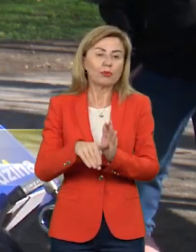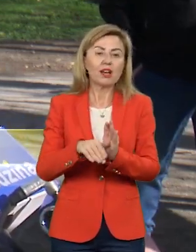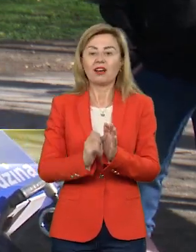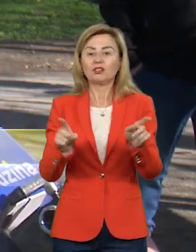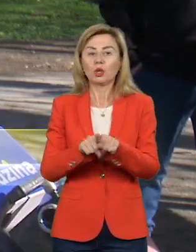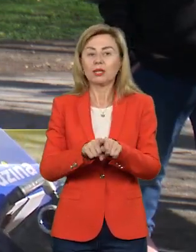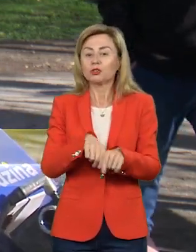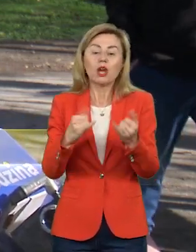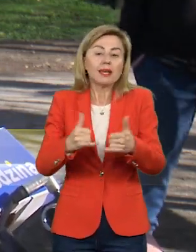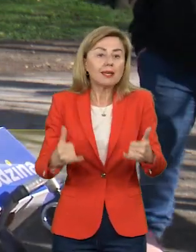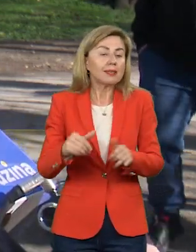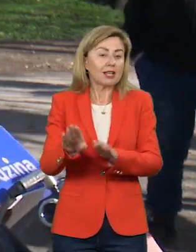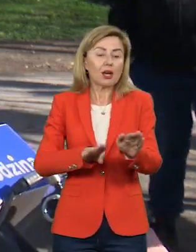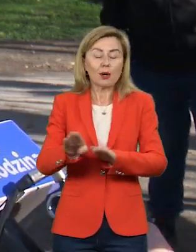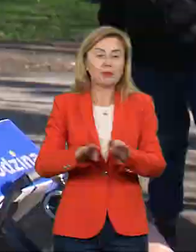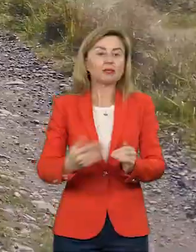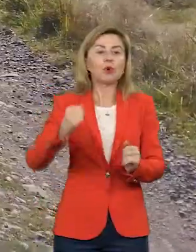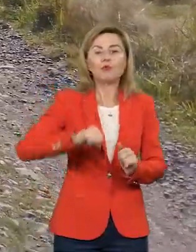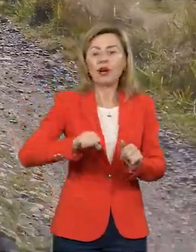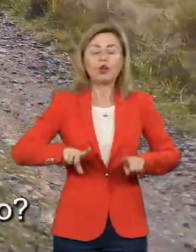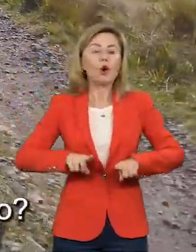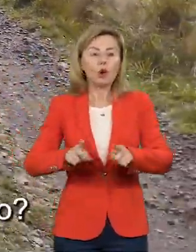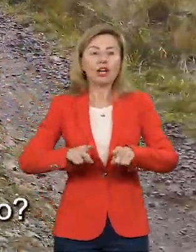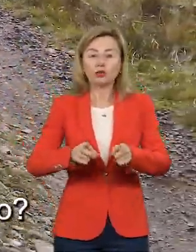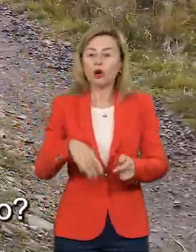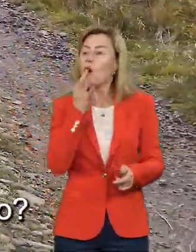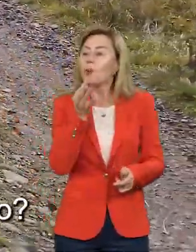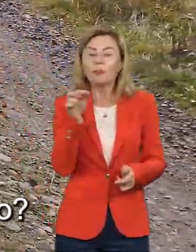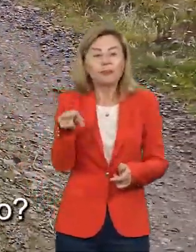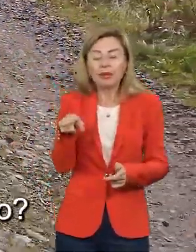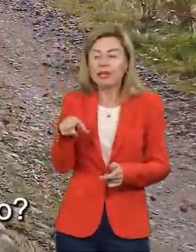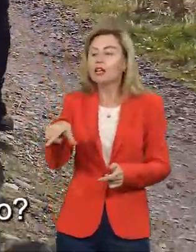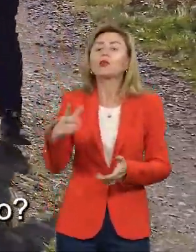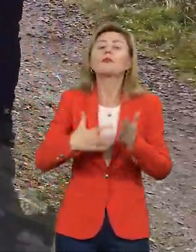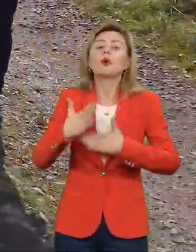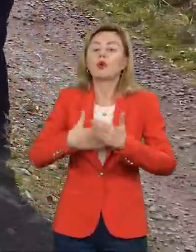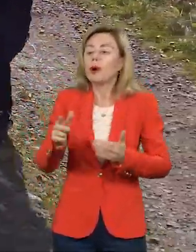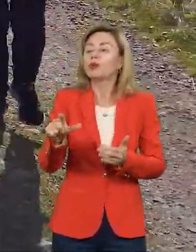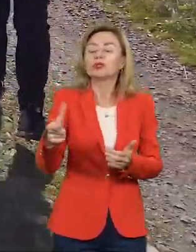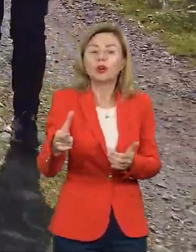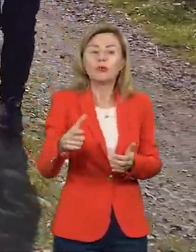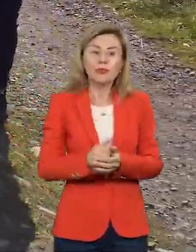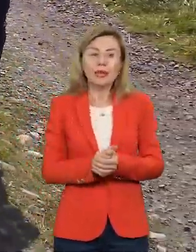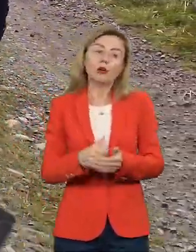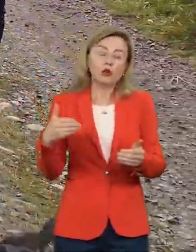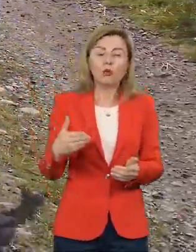Bardzo fajne wycieczki są organizowane. Na tych wycieczkach w góry, co Ci się najbardziej podobało? To, że można było po tych górach chodzić,